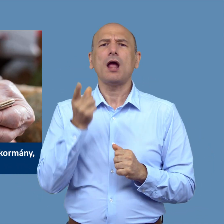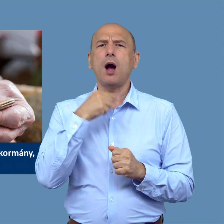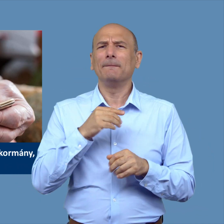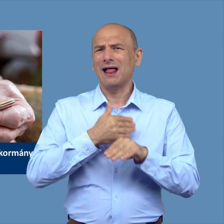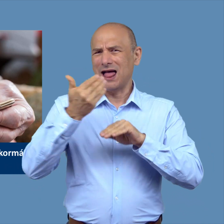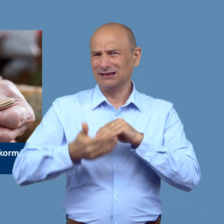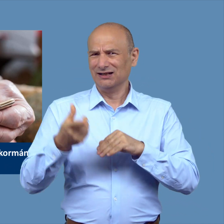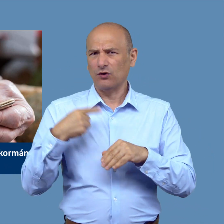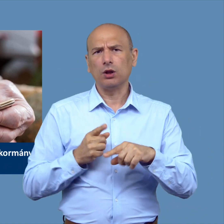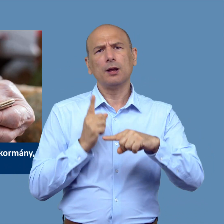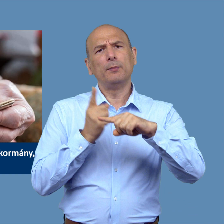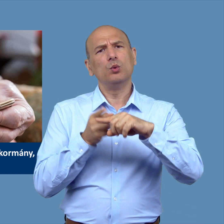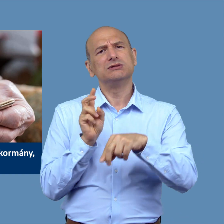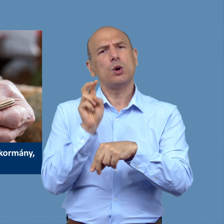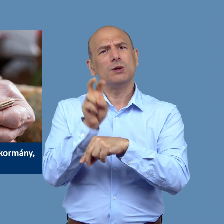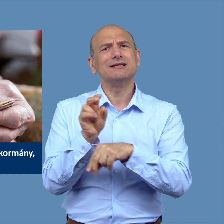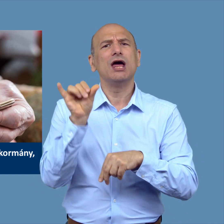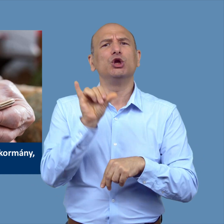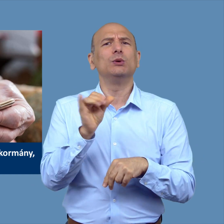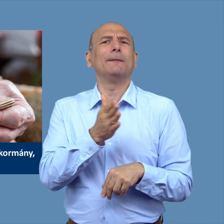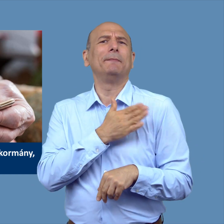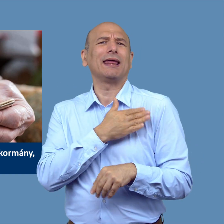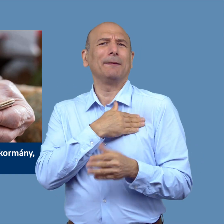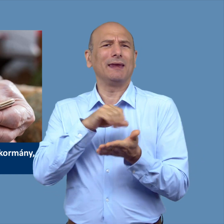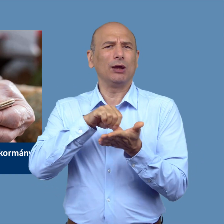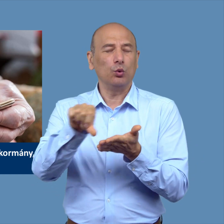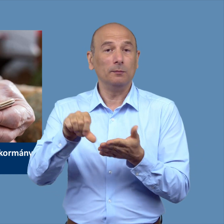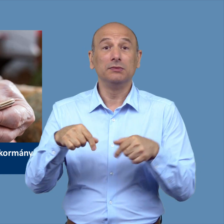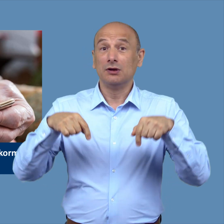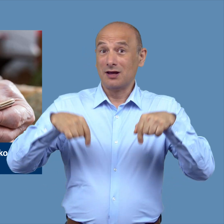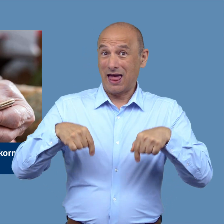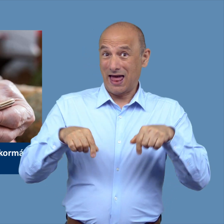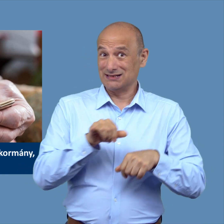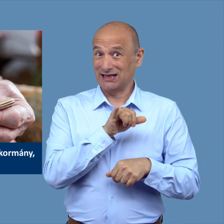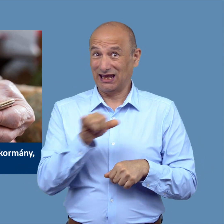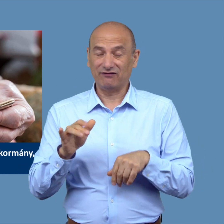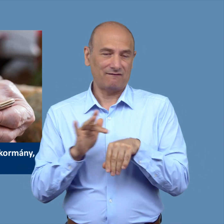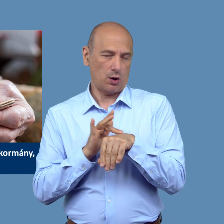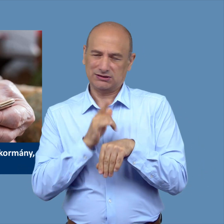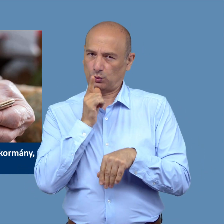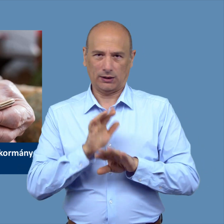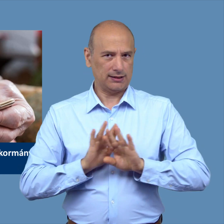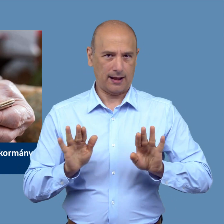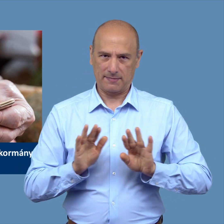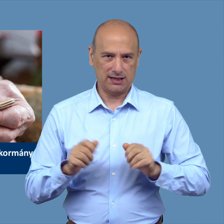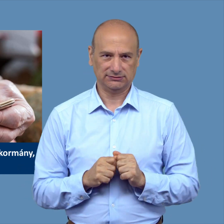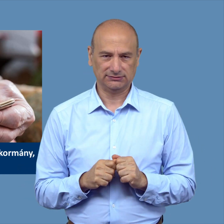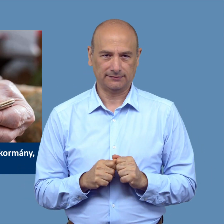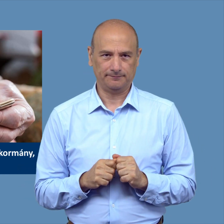Eddig minden év végén kaptak prémiumot a nyugdíjasok, idén azonban ez elmaradhat.